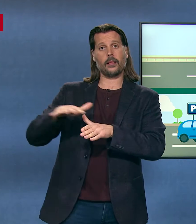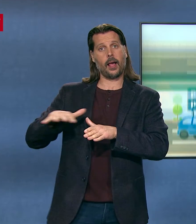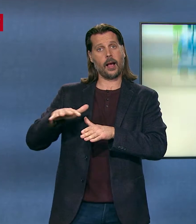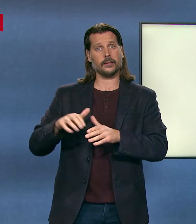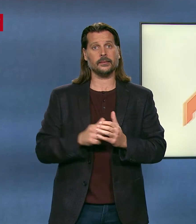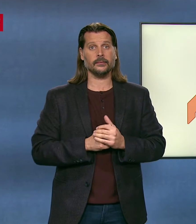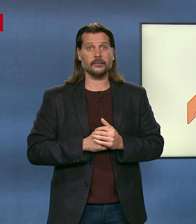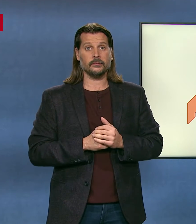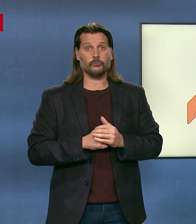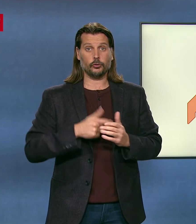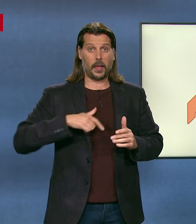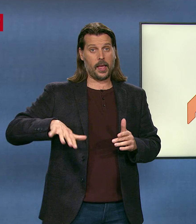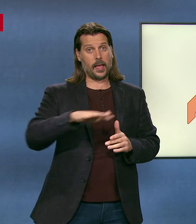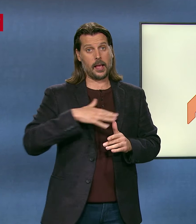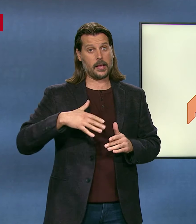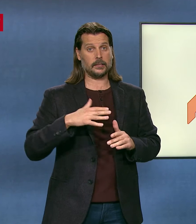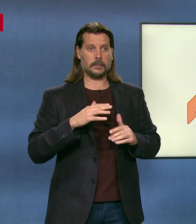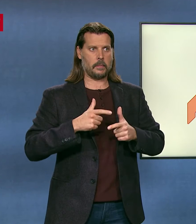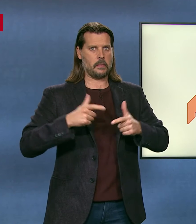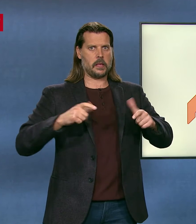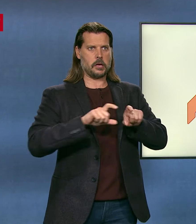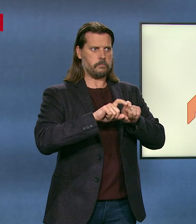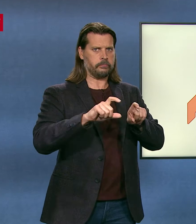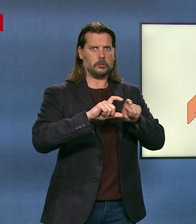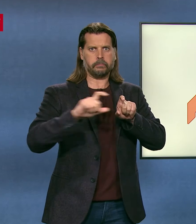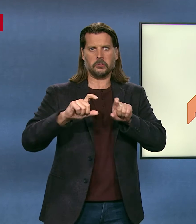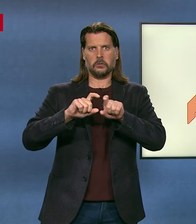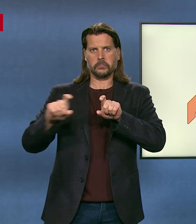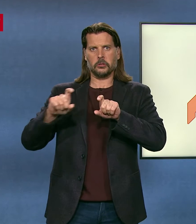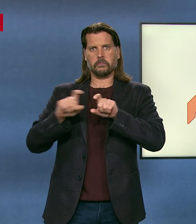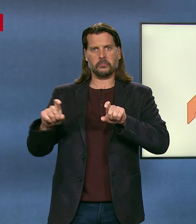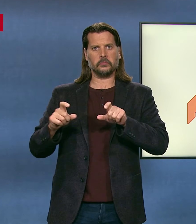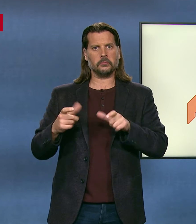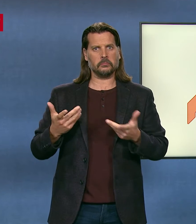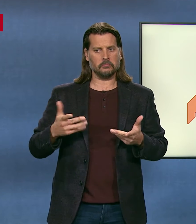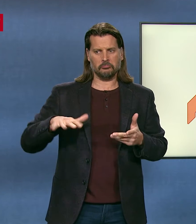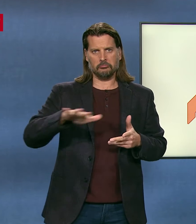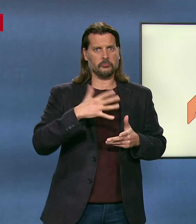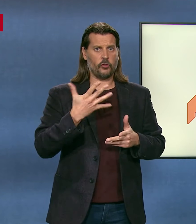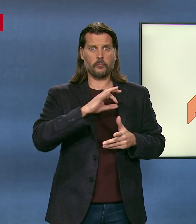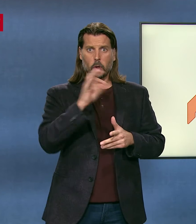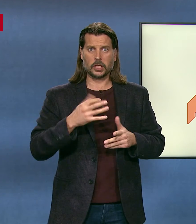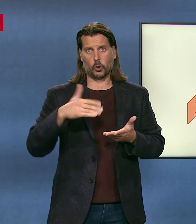In der Schweiz nimmt die Versiegelung immer mehr zu. Schon ungefähr 5 % der gesamten Fläche unseres Landes